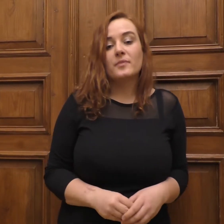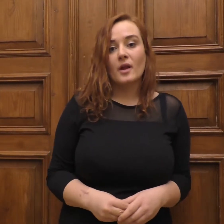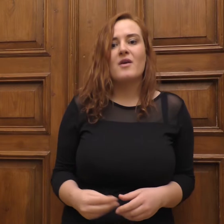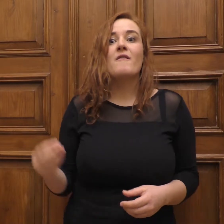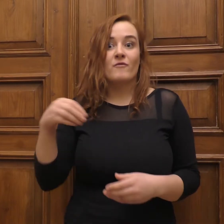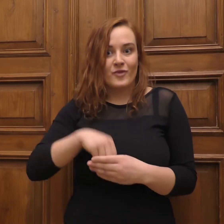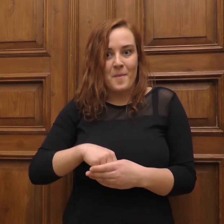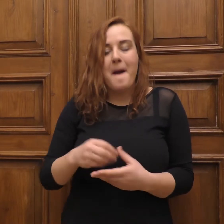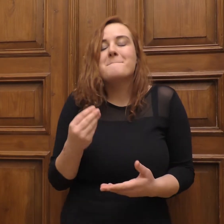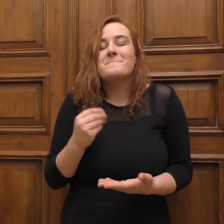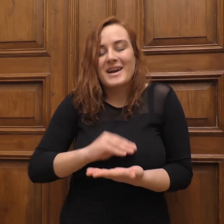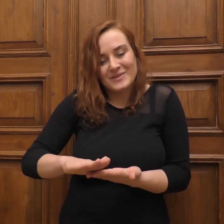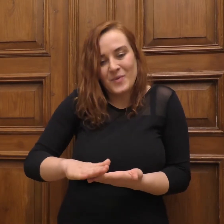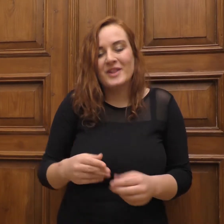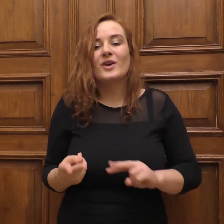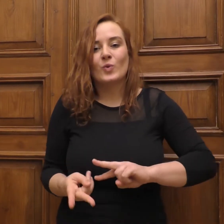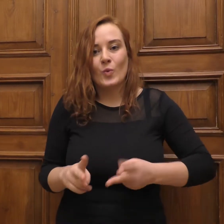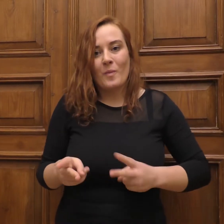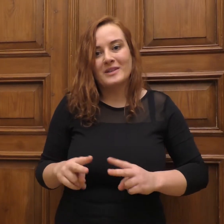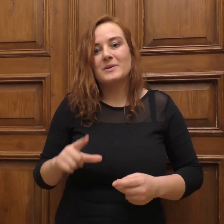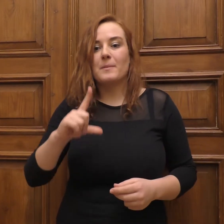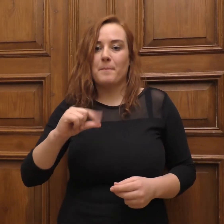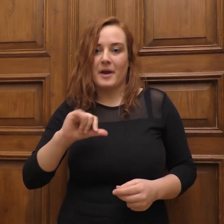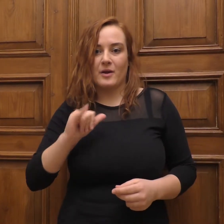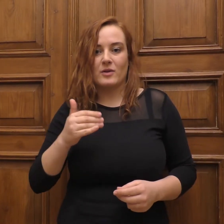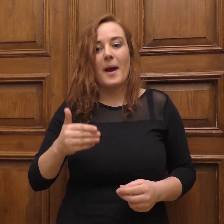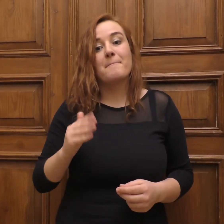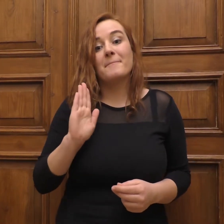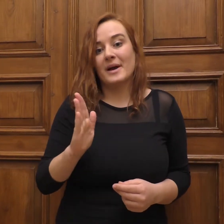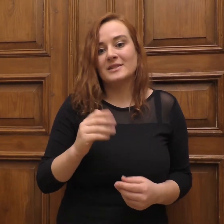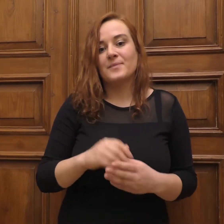Podczas testów będzie również bezpłatne tłumaczenie na PJM.